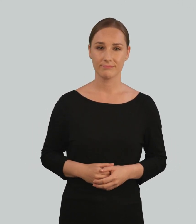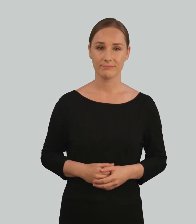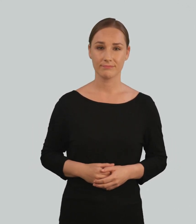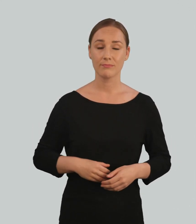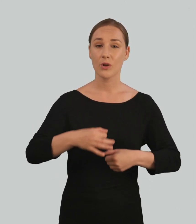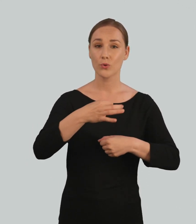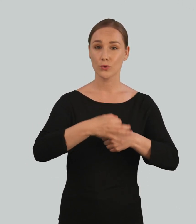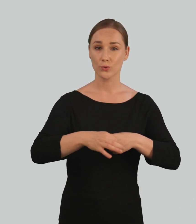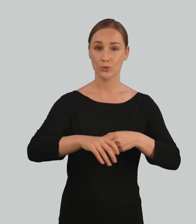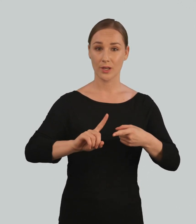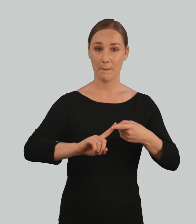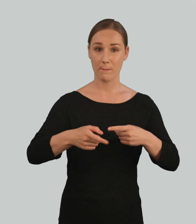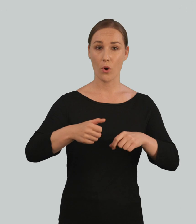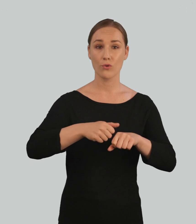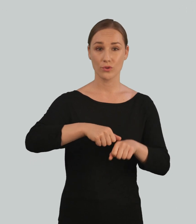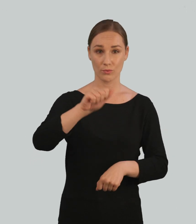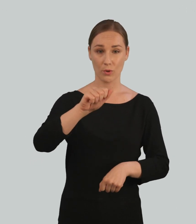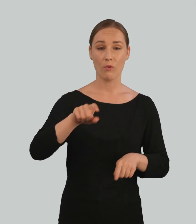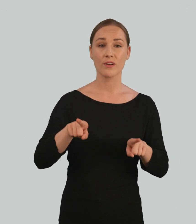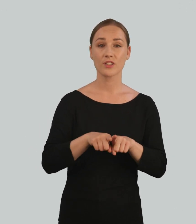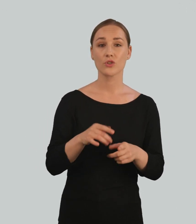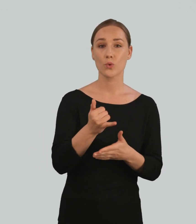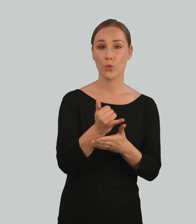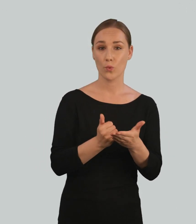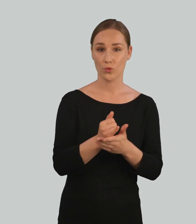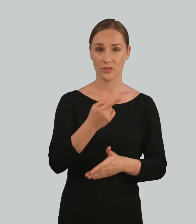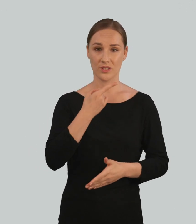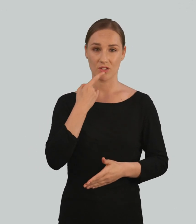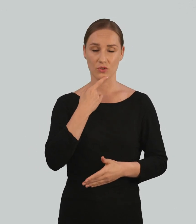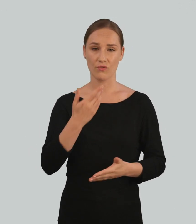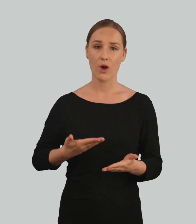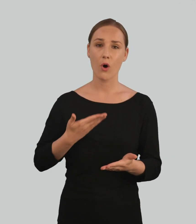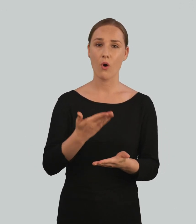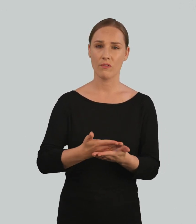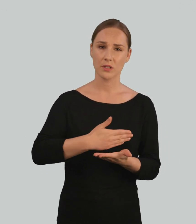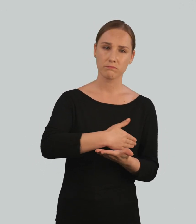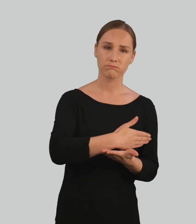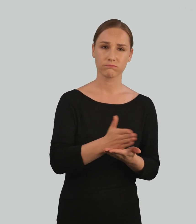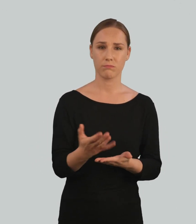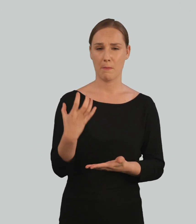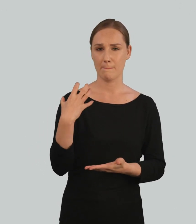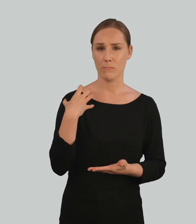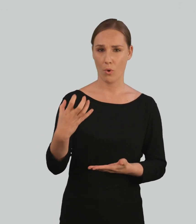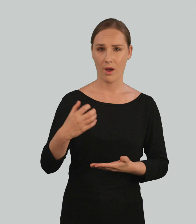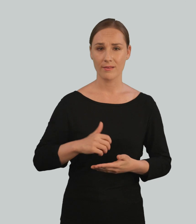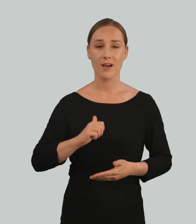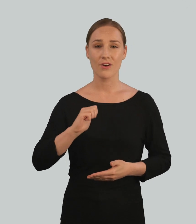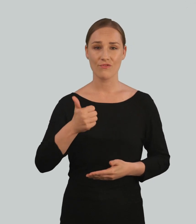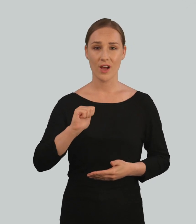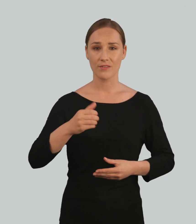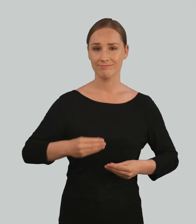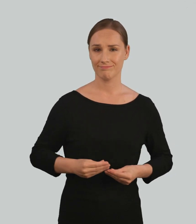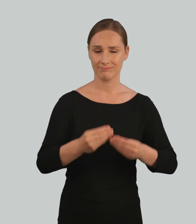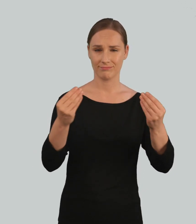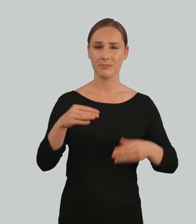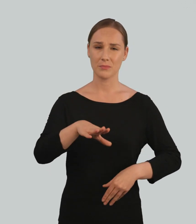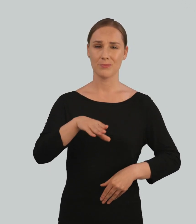Szansę na podnoszenie kwalifikacji zapewnia m. in. szeroka oferta studiów podyplomowych i kursów językowych.